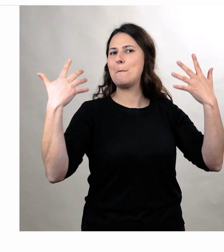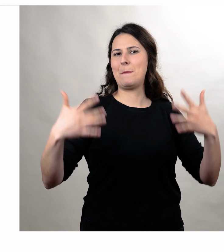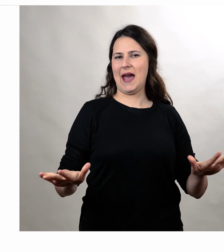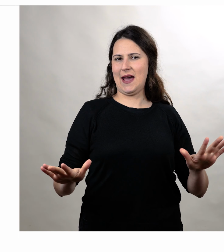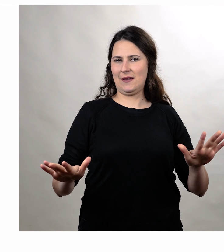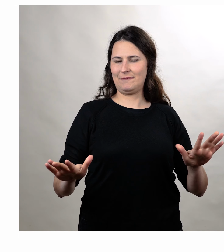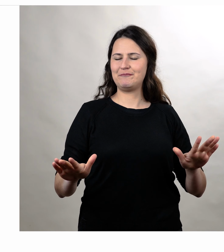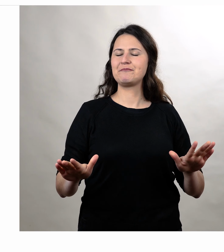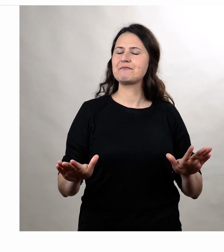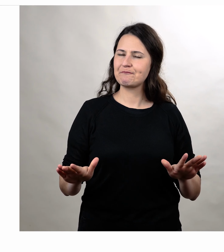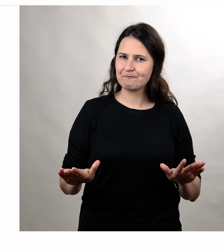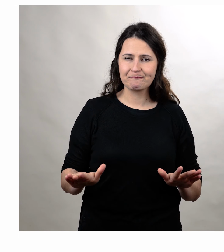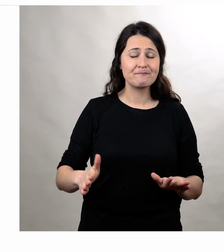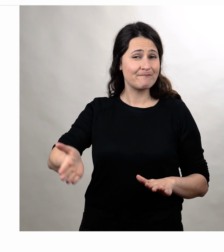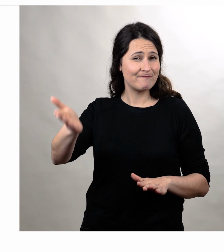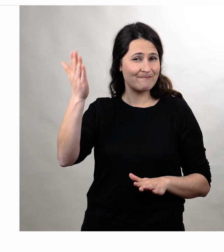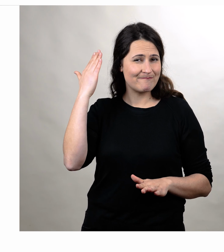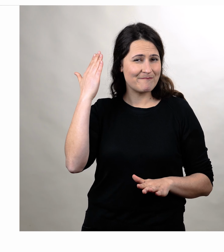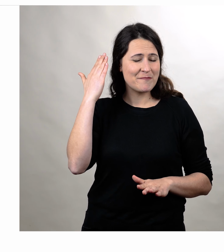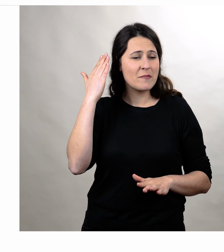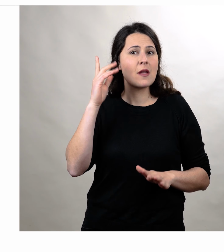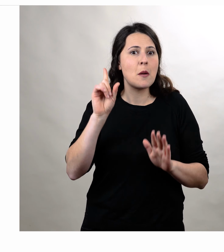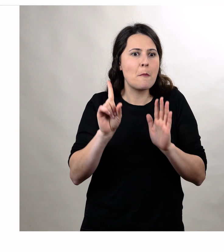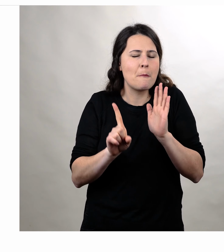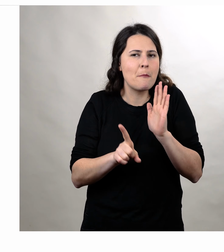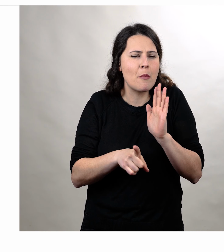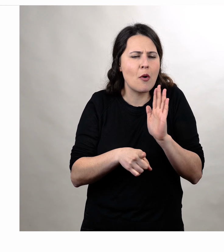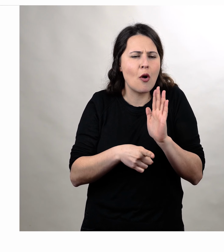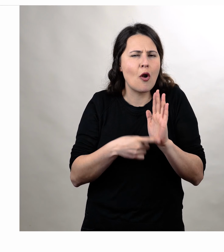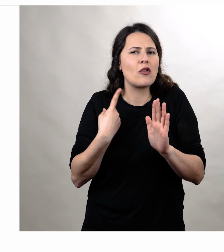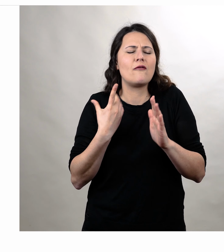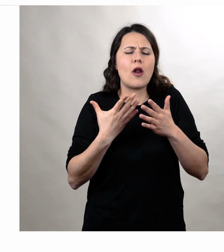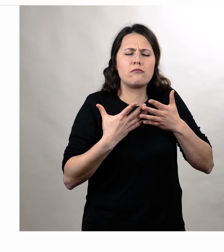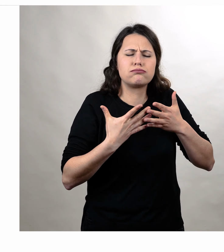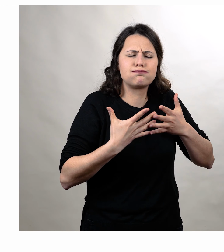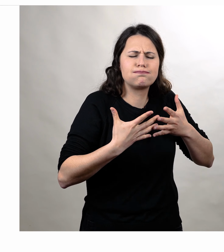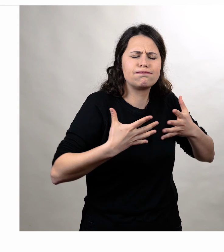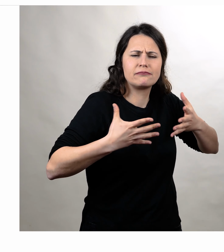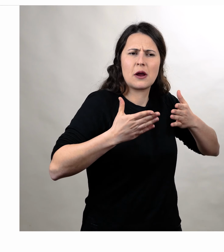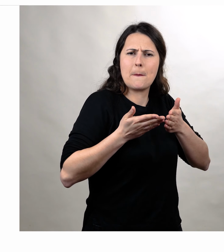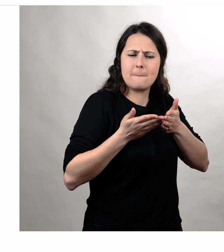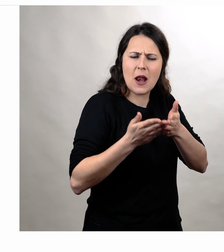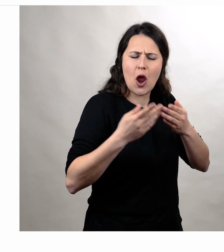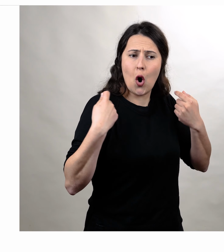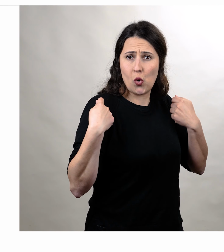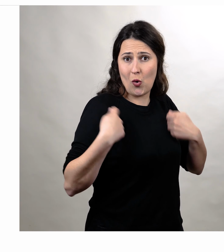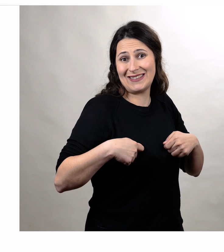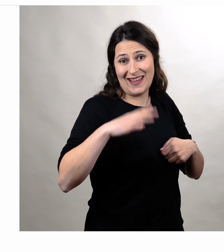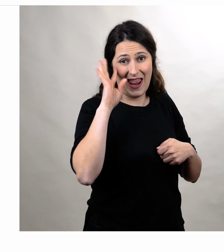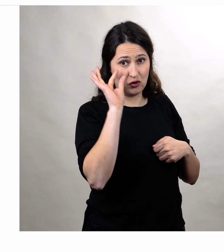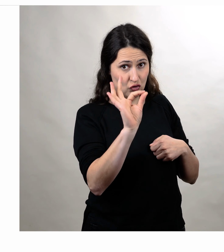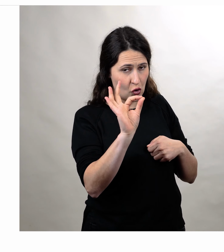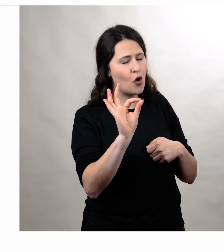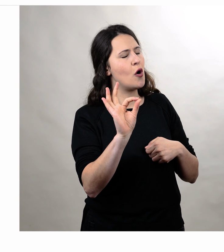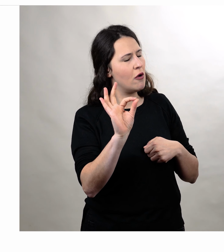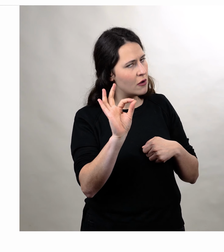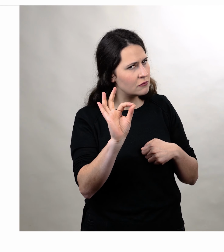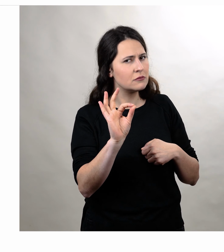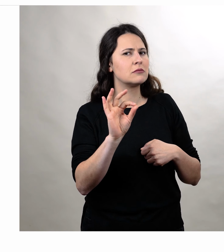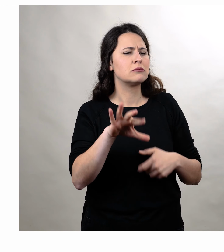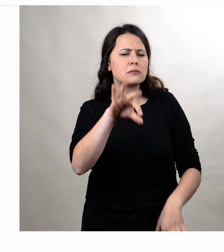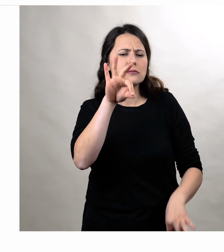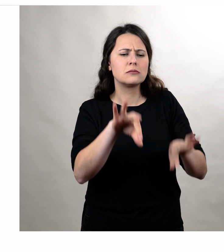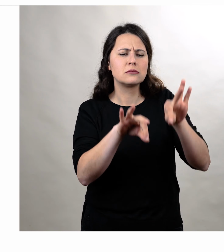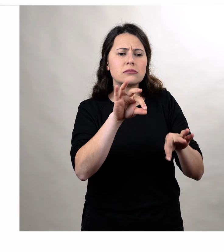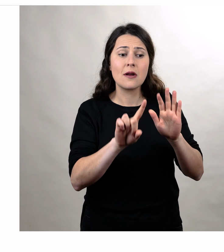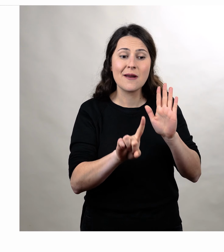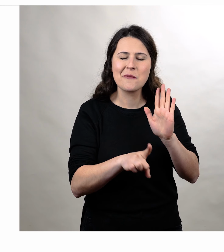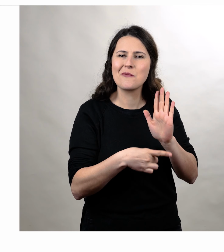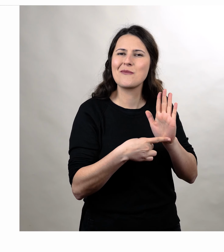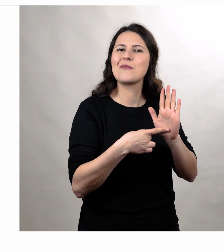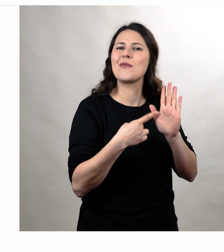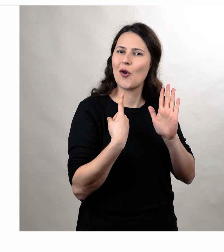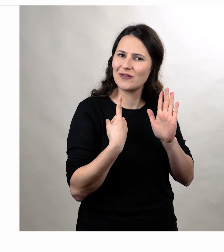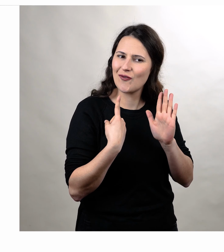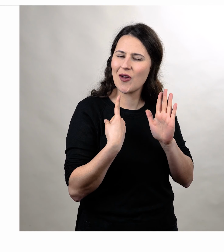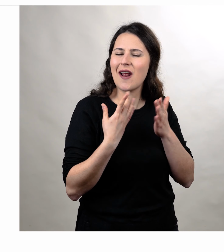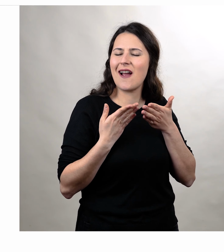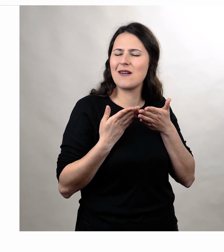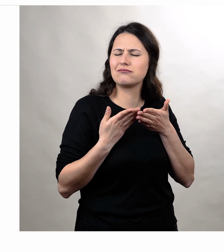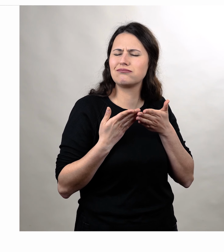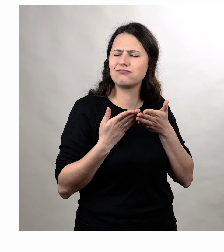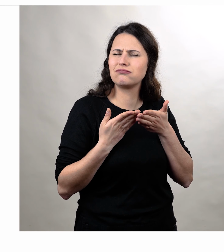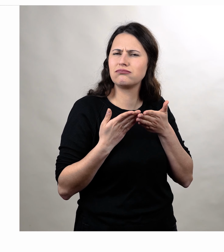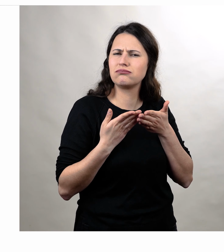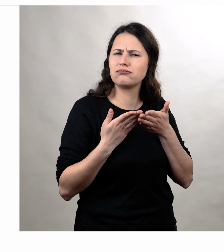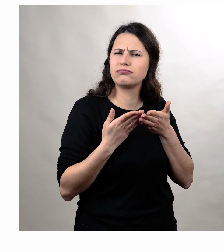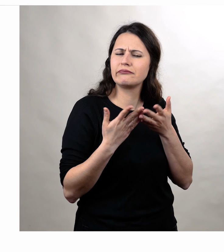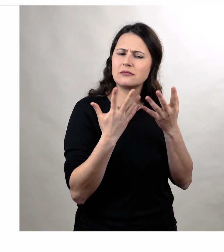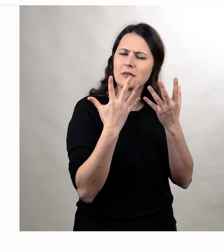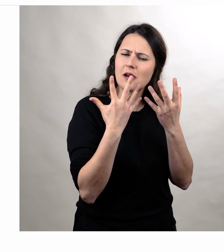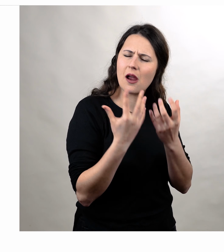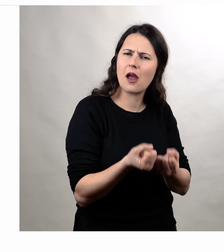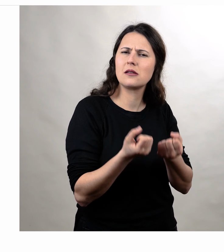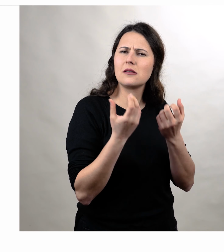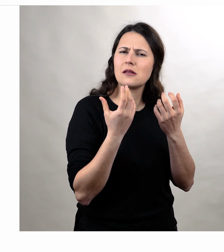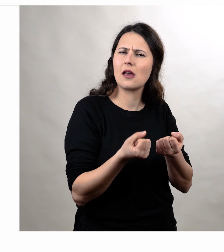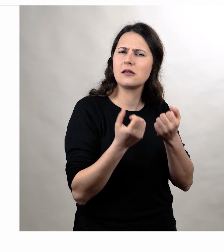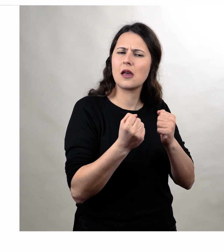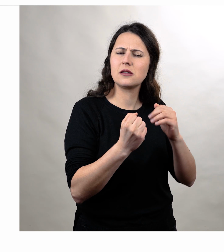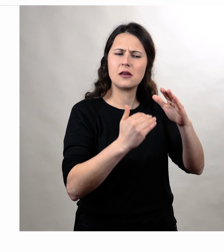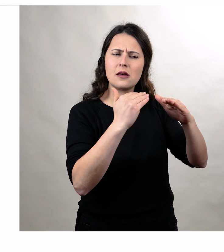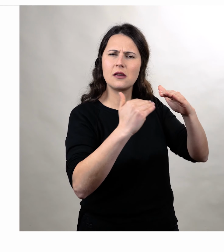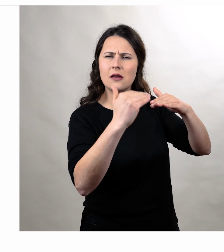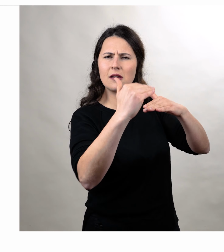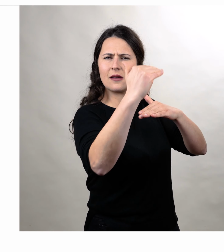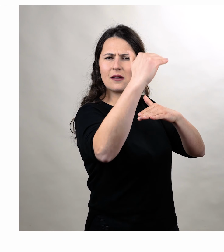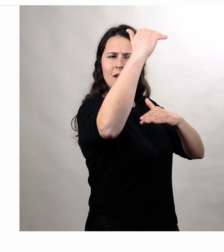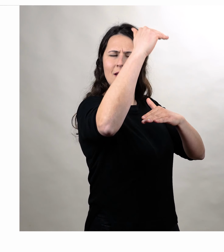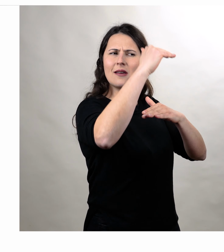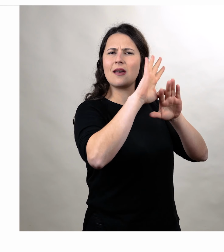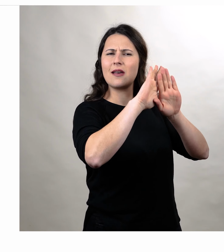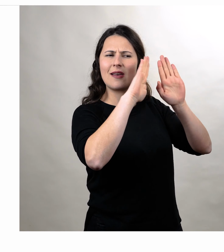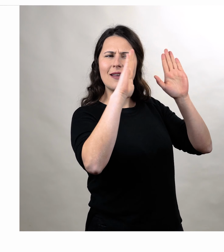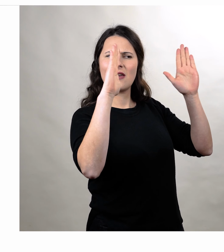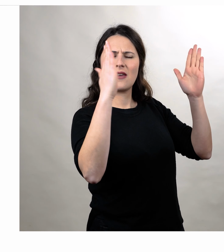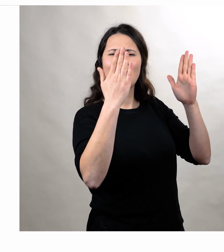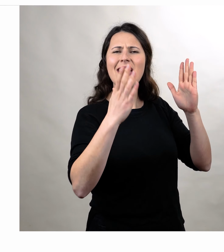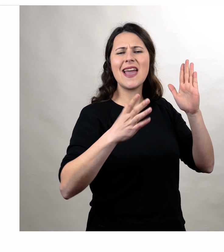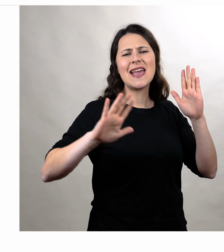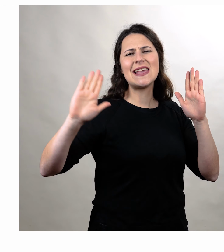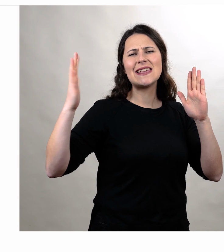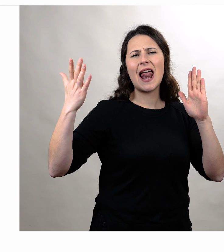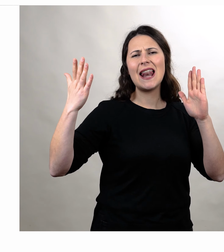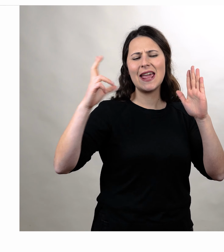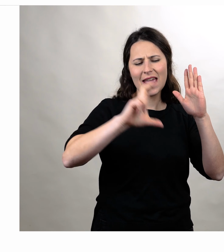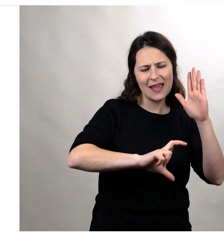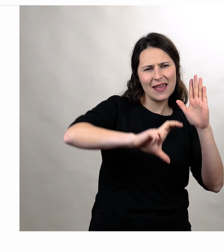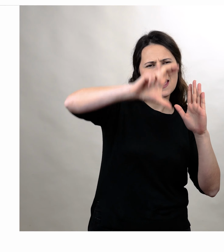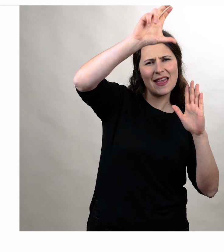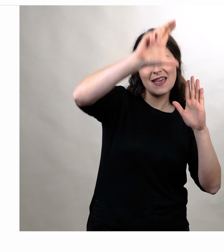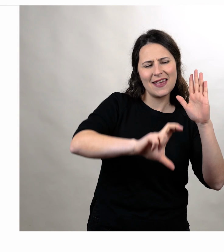Τα πρώτα πολύ μεγάλα πλοία που κατασκευάστηκαν για μαζική κρουαζιέρα, αποτέλεσαν επίσης την πρώτη σειρά κρουαζιερόπλοιων που περιλάμβαναν ένα πολυώροφο αίθριο με γυάλινους ανελκυστήρες.